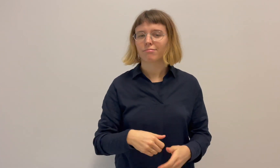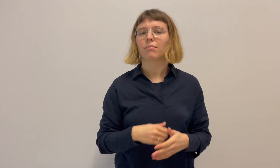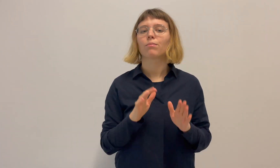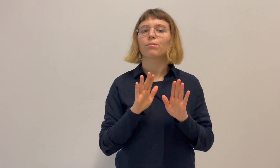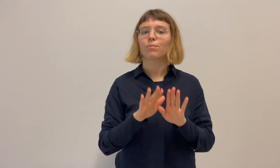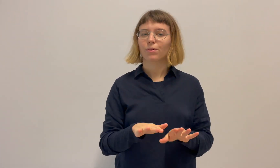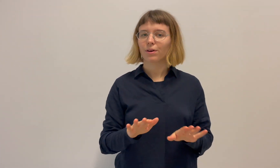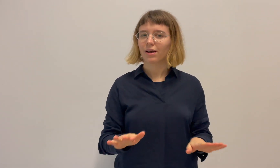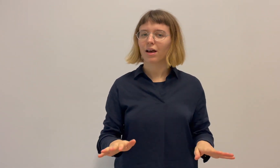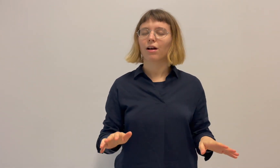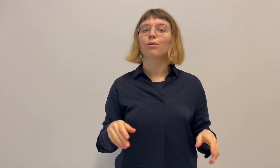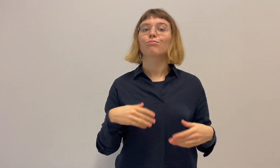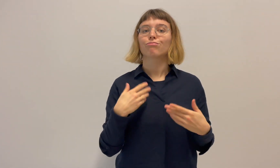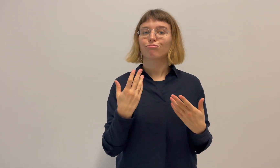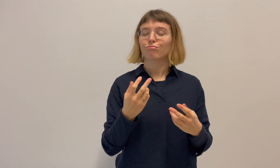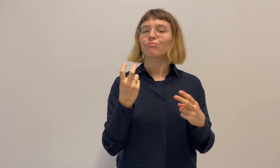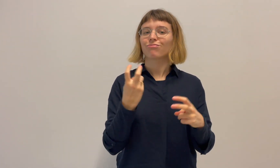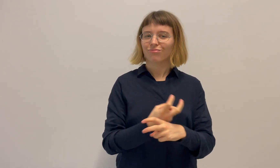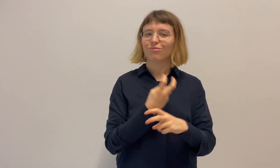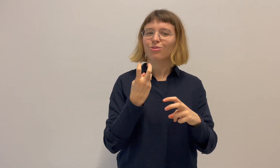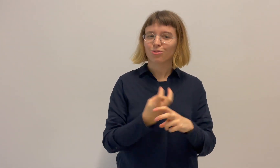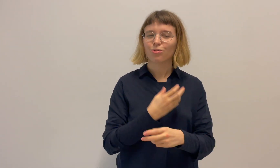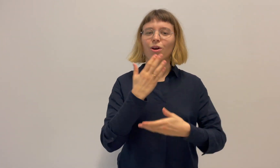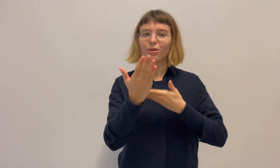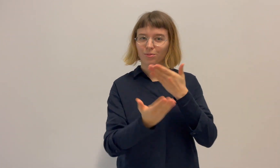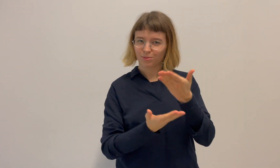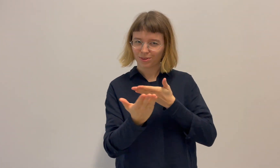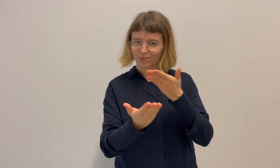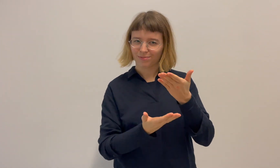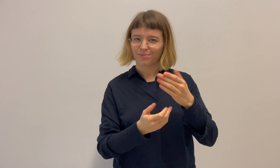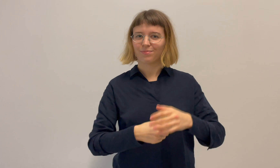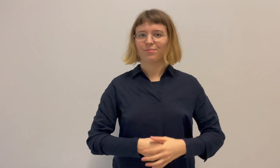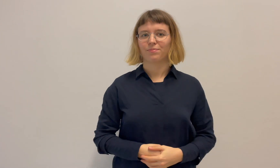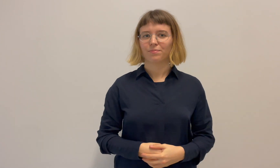Rauhoitu, ja yritä kommunikoida.